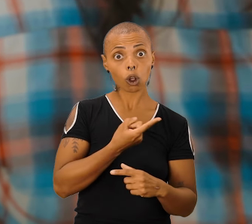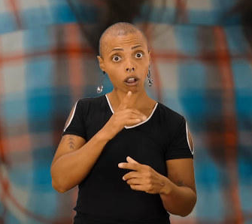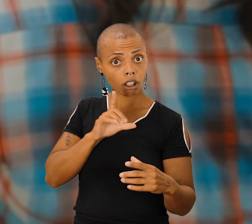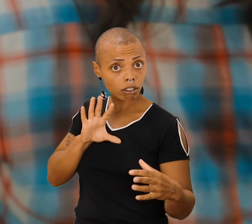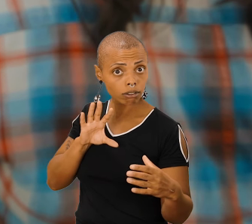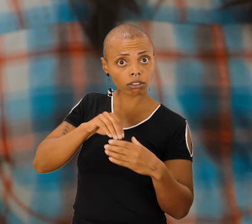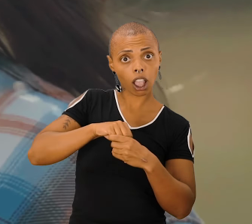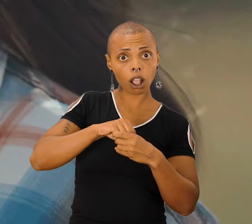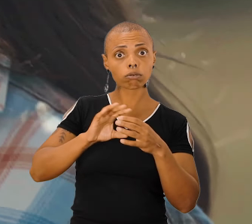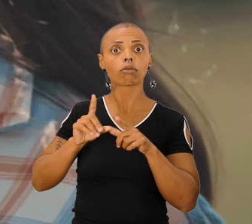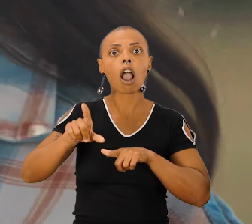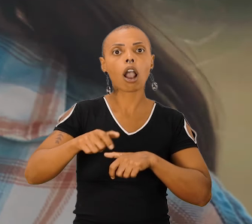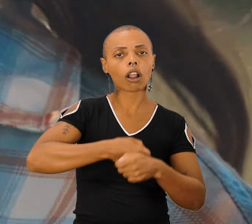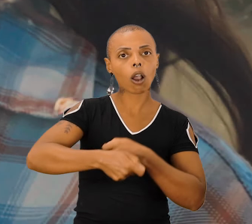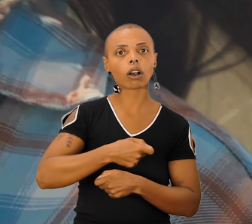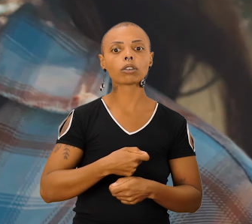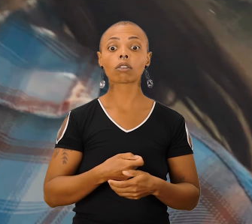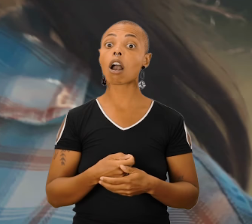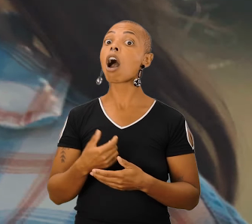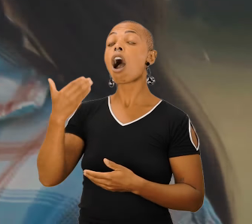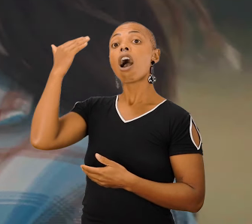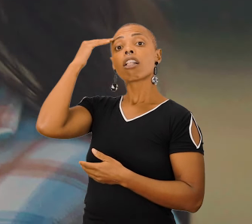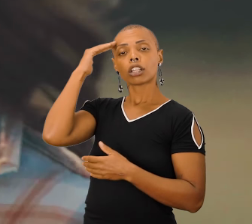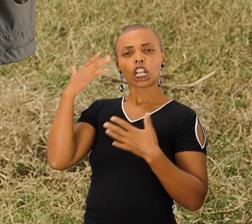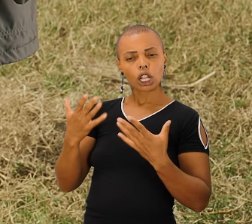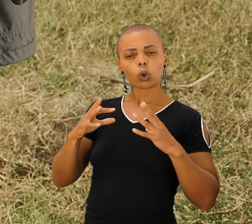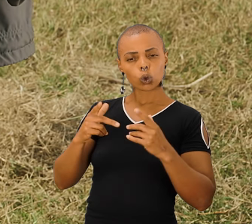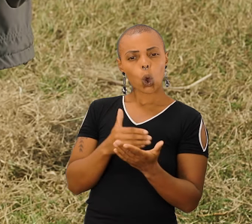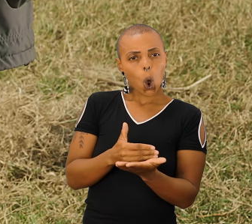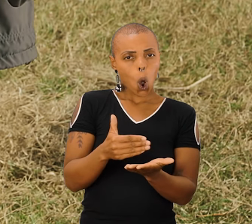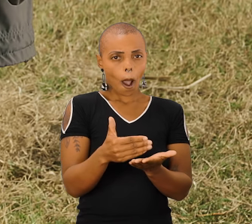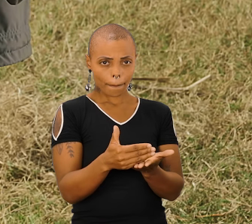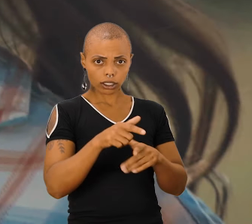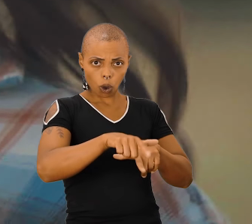[Dininha] Ah, entendi! Então, tudo que começa no campo e está nessa cadeia é considerago Agro?